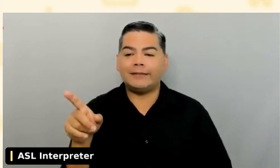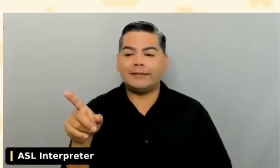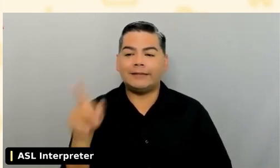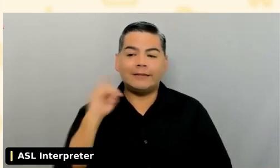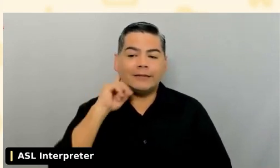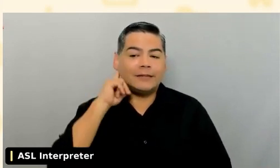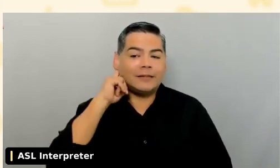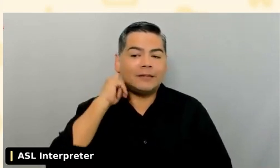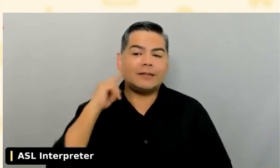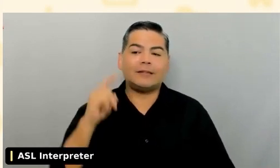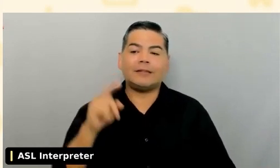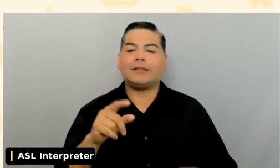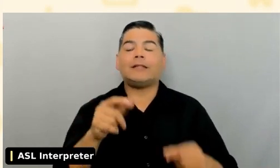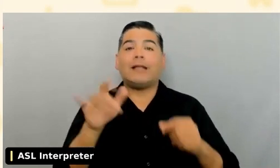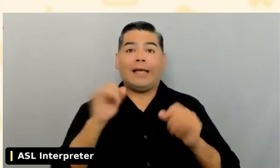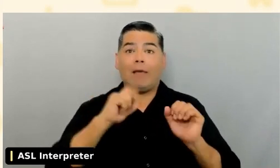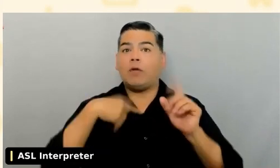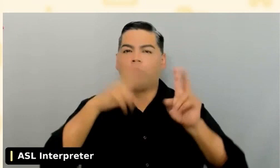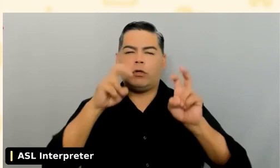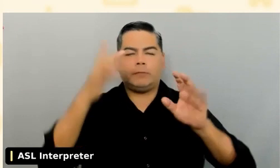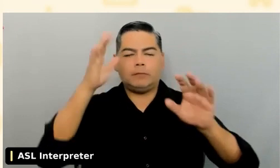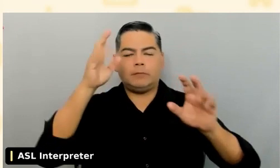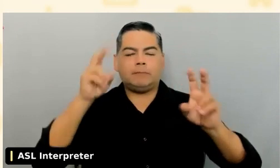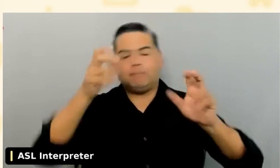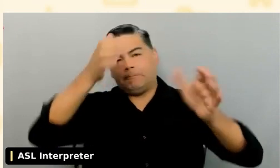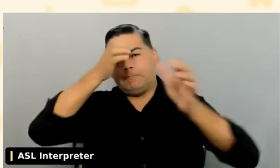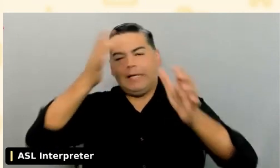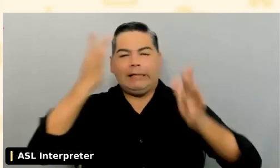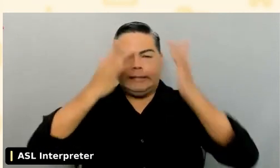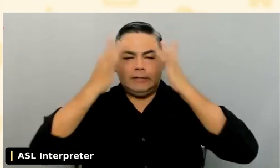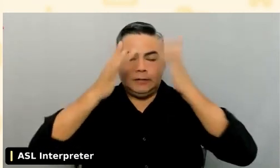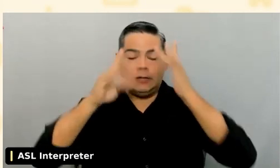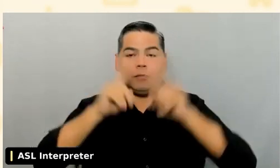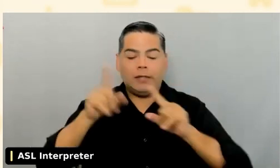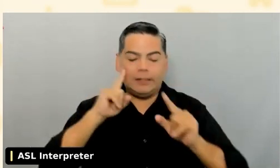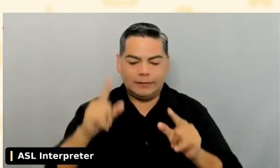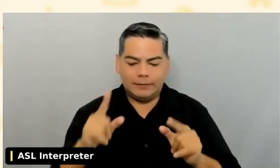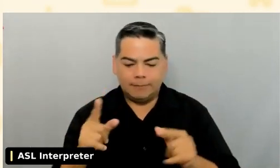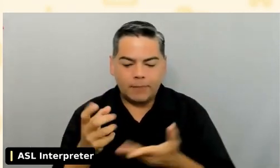puede ser increíblemente inteligente, pero está adquiriendo este conocimiento de lo que le estamos diciendo.